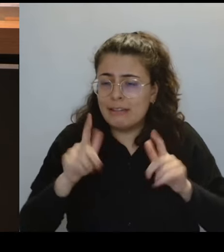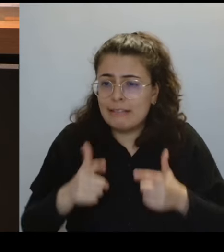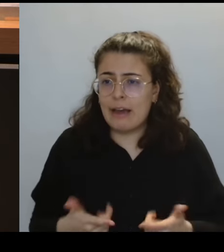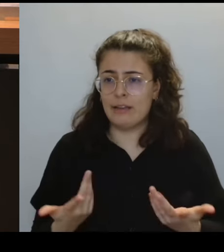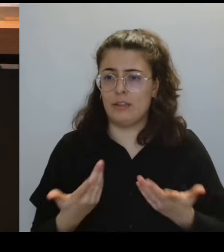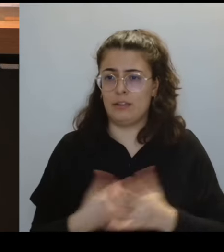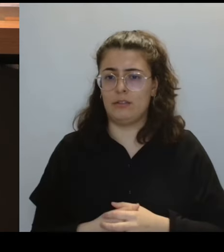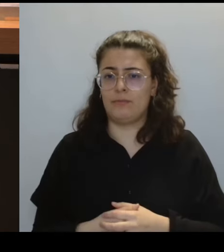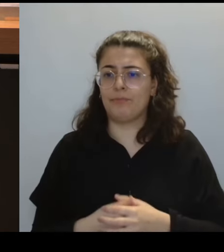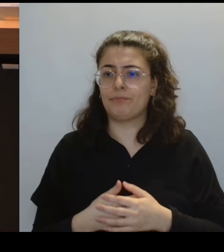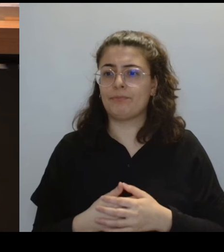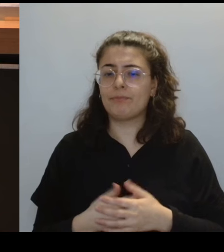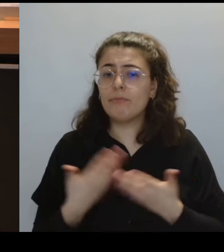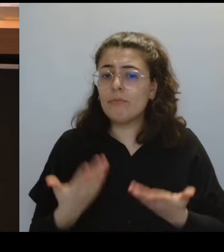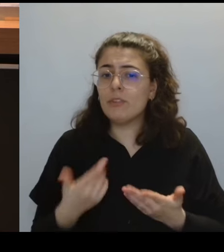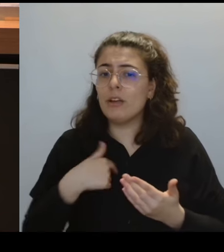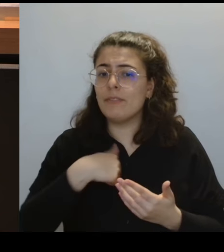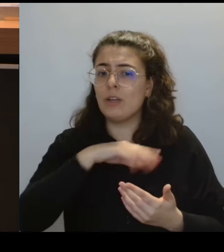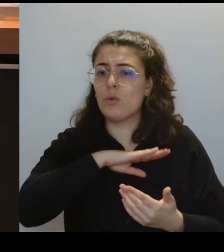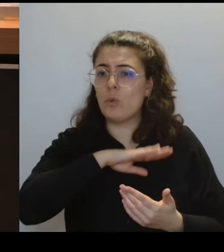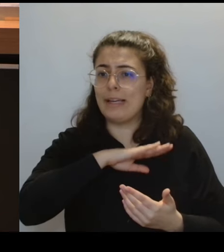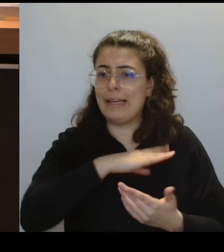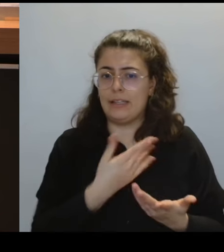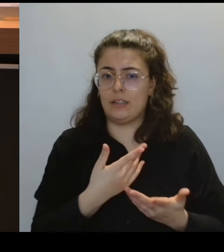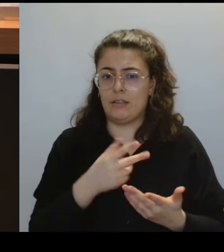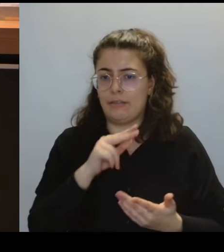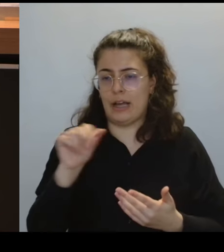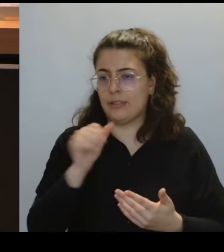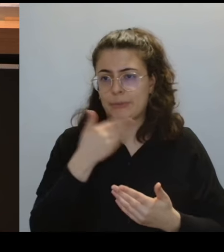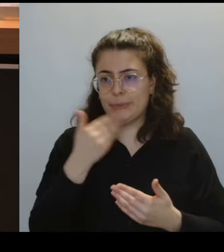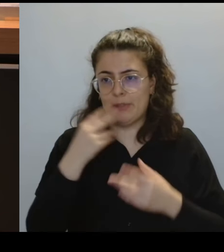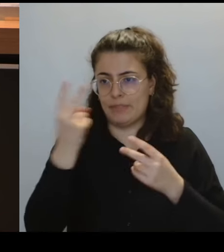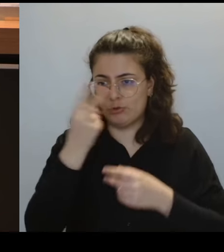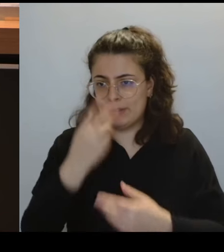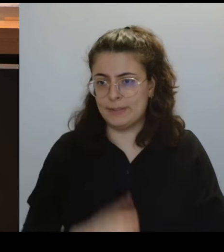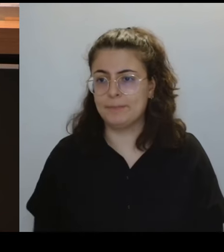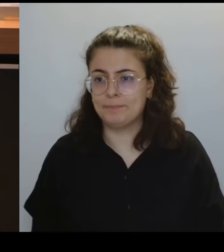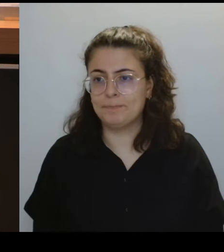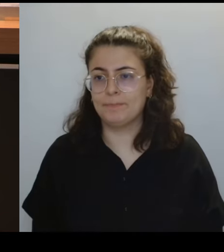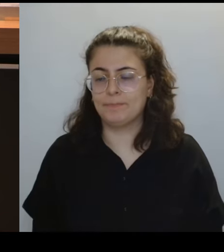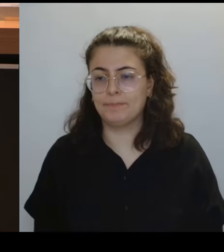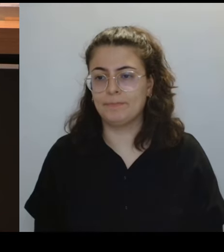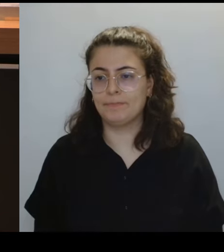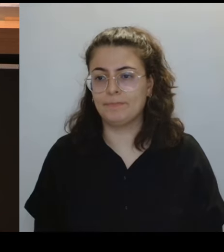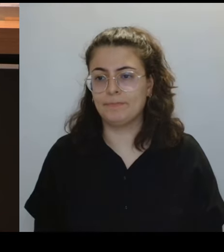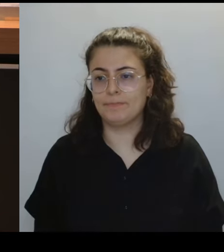nicht verstanden, worum es geht hier. Es geht um alle Menschen, die in Berlin leben und einen Aufenthaltstitel